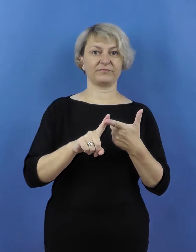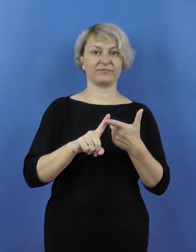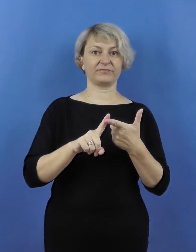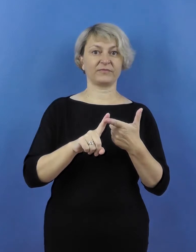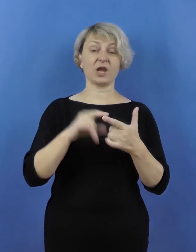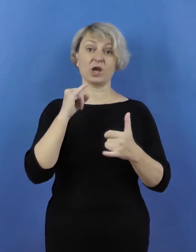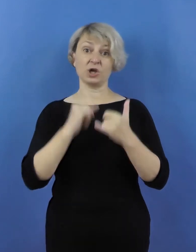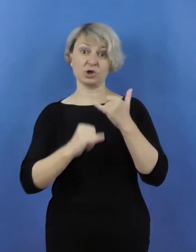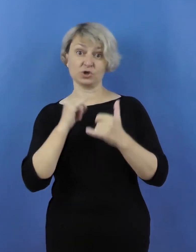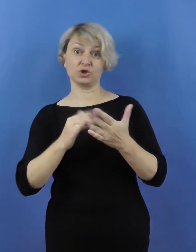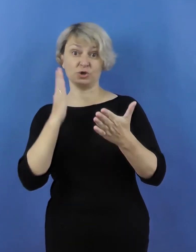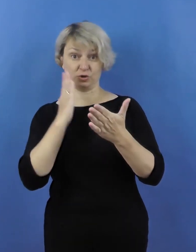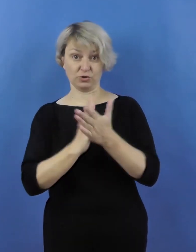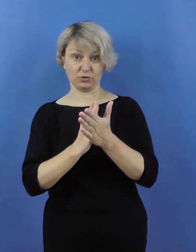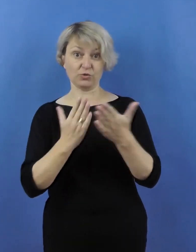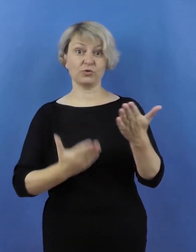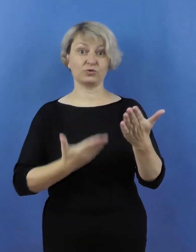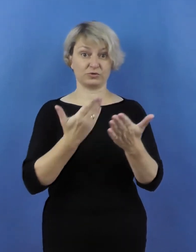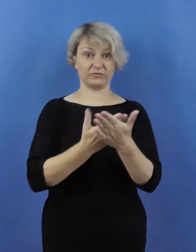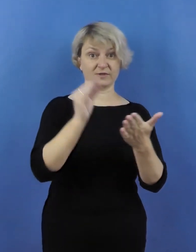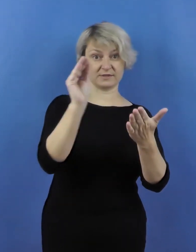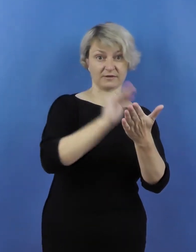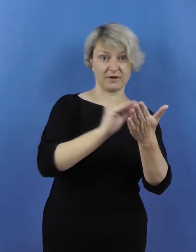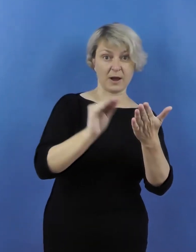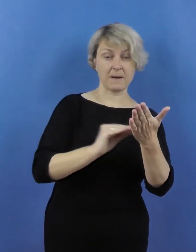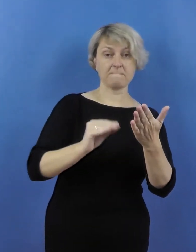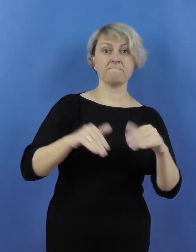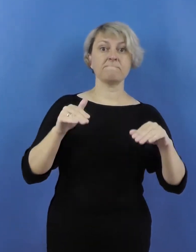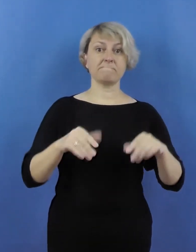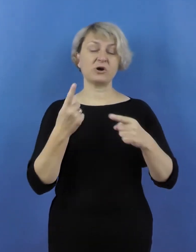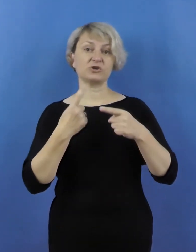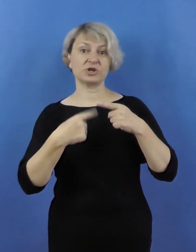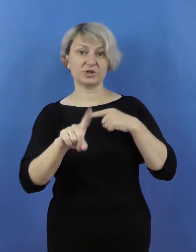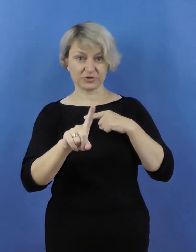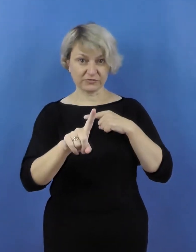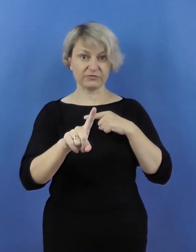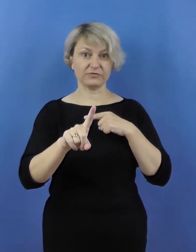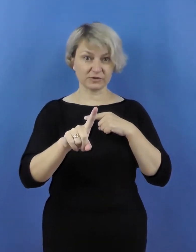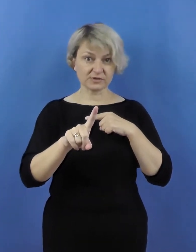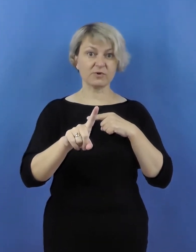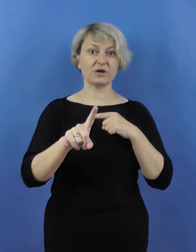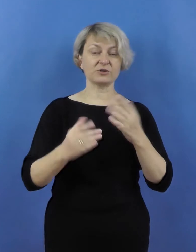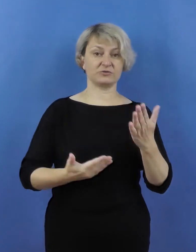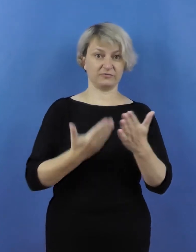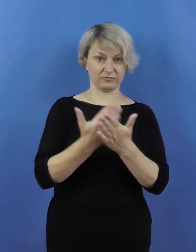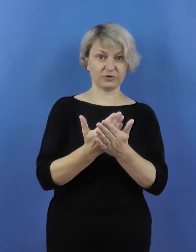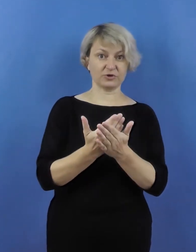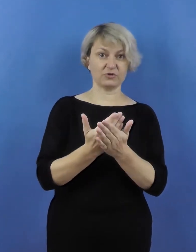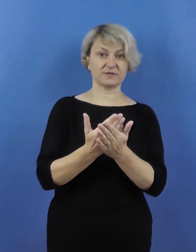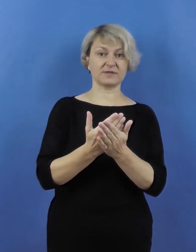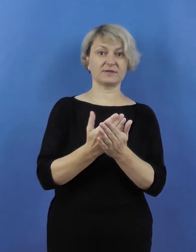Po wypełnieniu wniosku możesz odesłać wniosek na przedstawiony poniżej adres skrzynki elektronicznej: